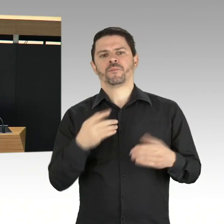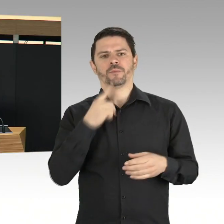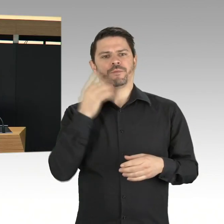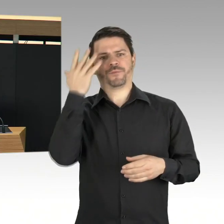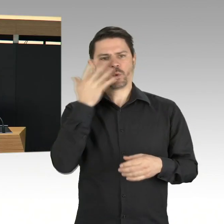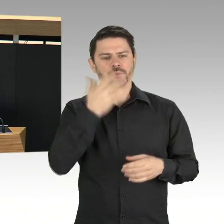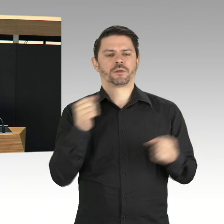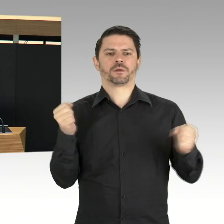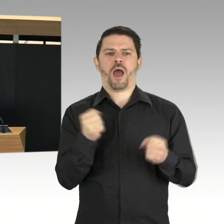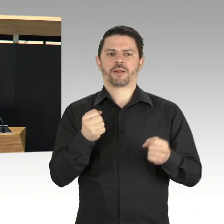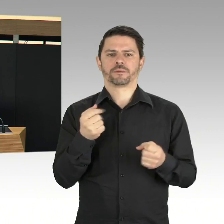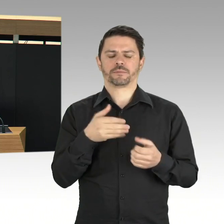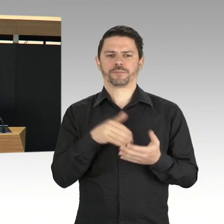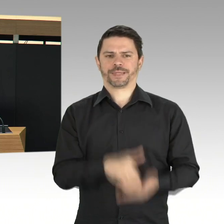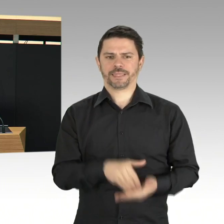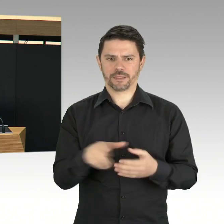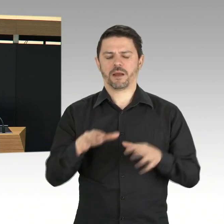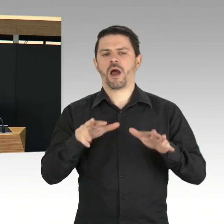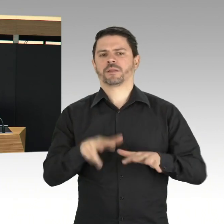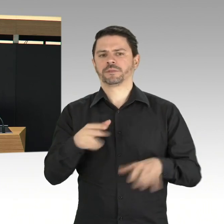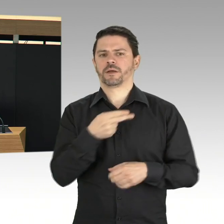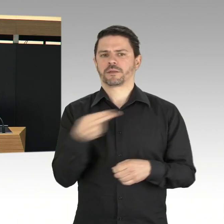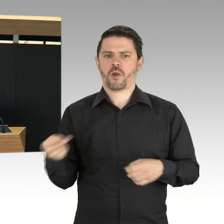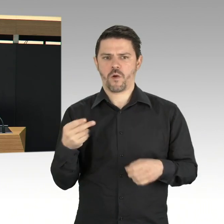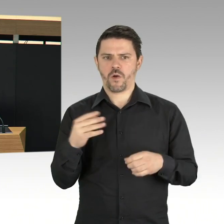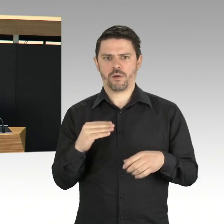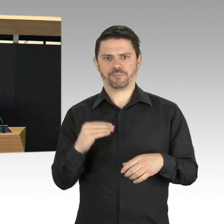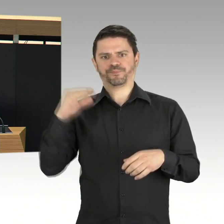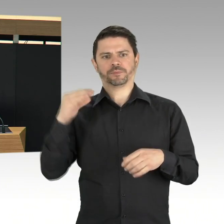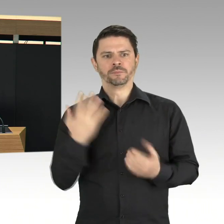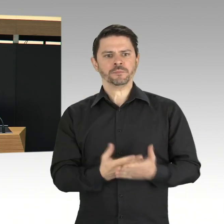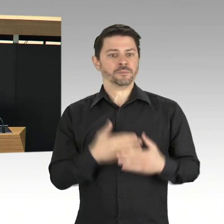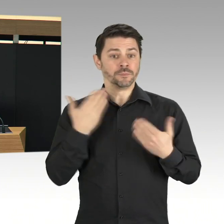in denen sich Normal- oder Geringverdienende keine Wohnung mehr in der Stadt leisten können.